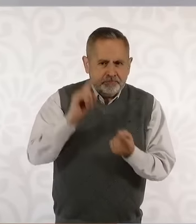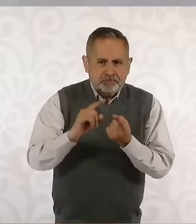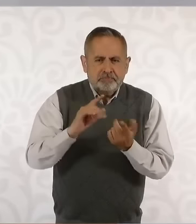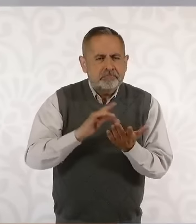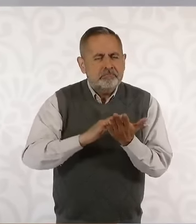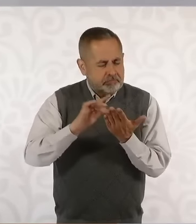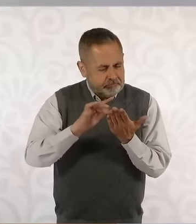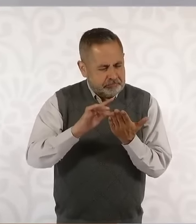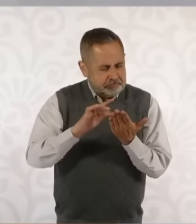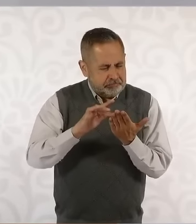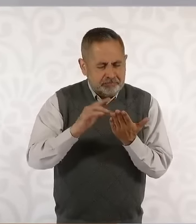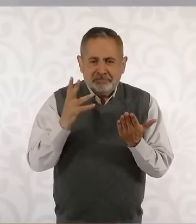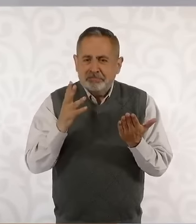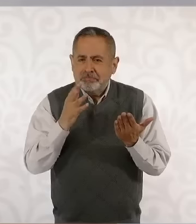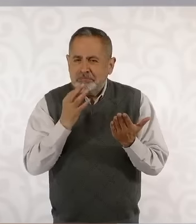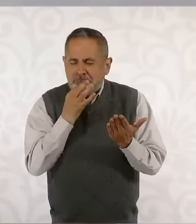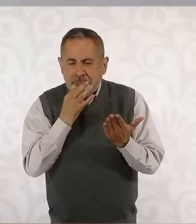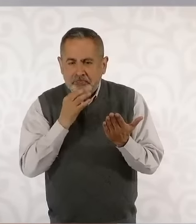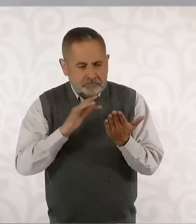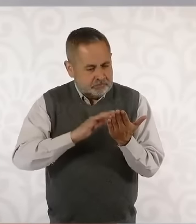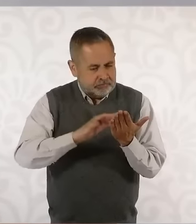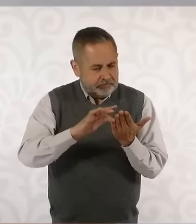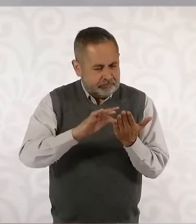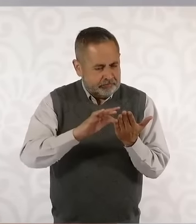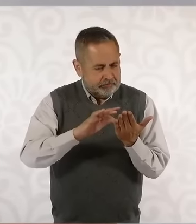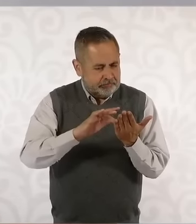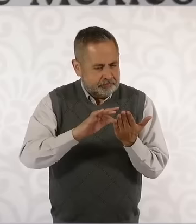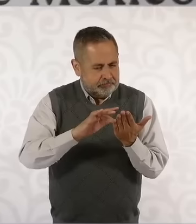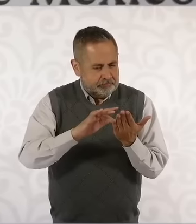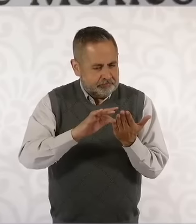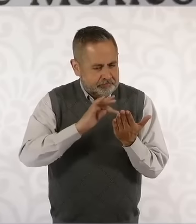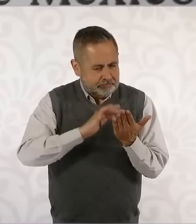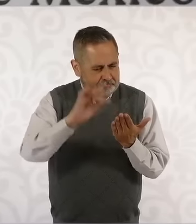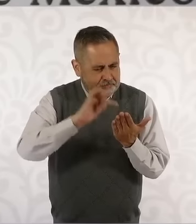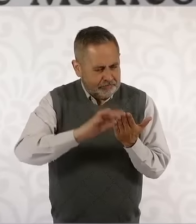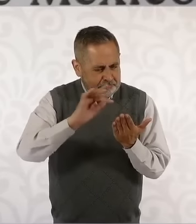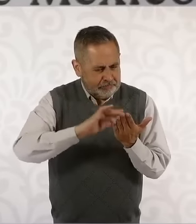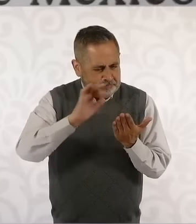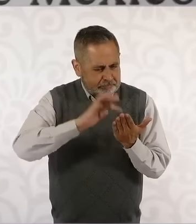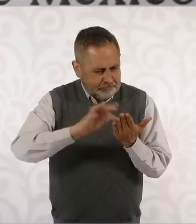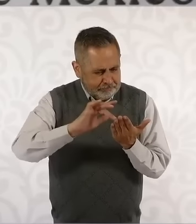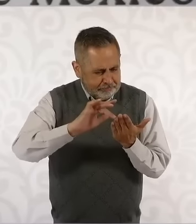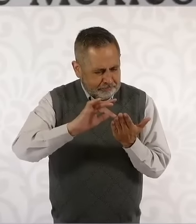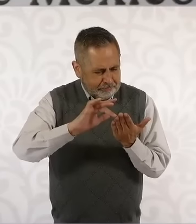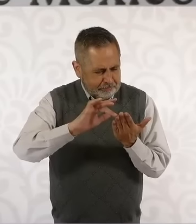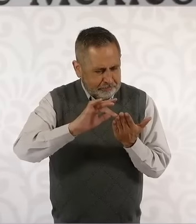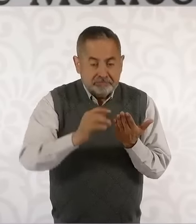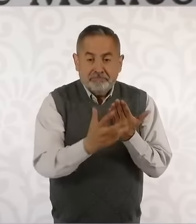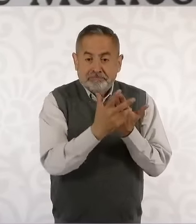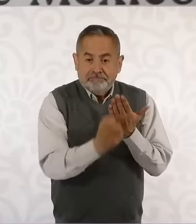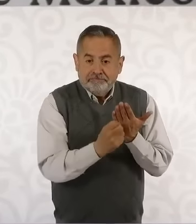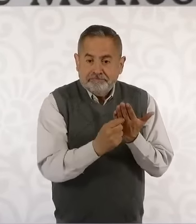a 5 segundos y a través de esos 5 segundos que te detienes en una imagen, se hace un algoritmo para